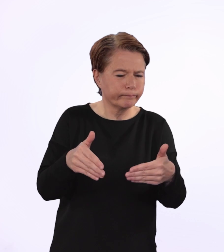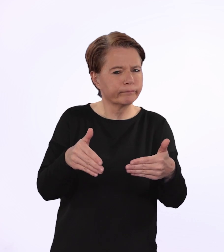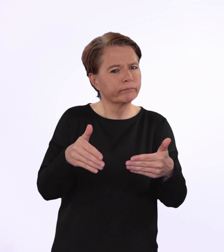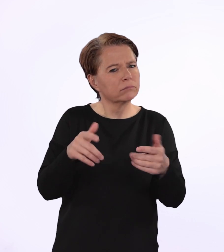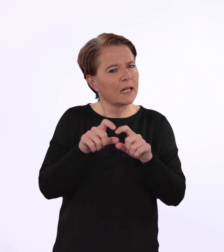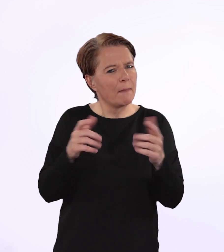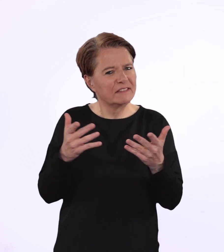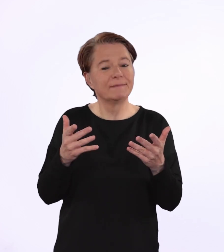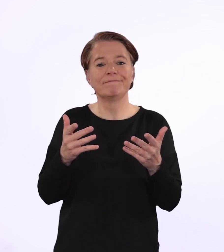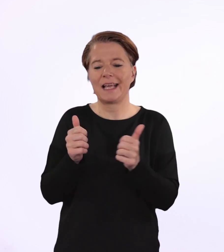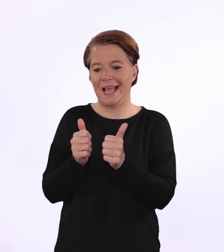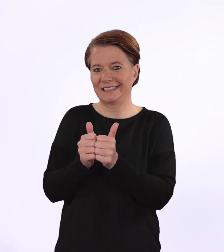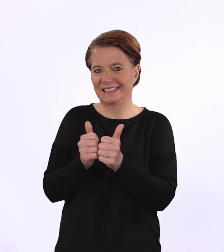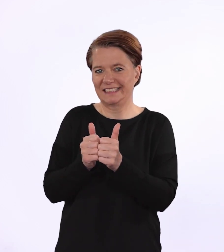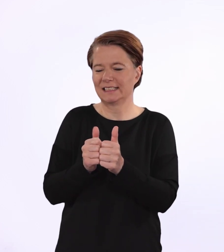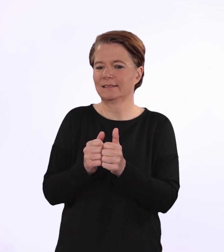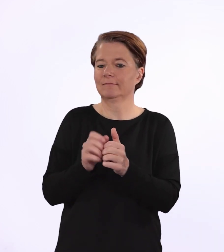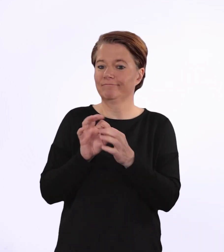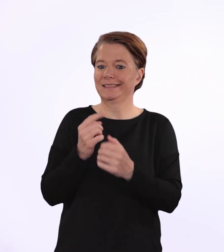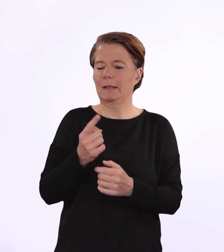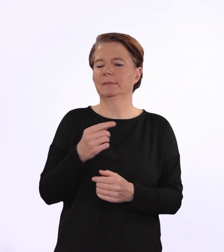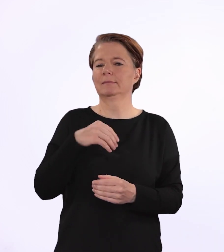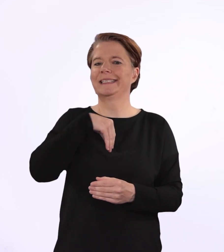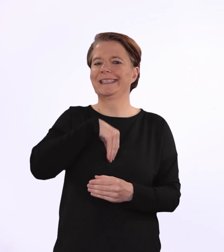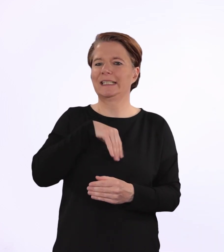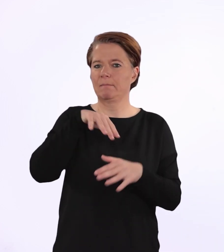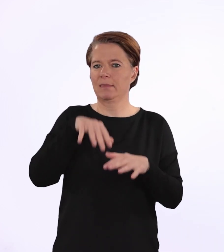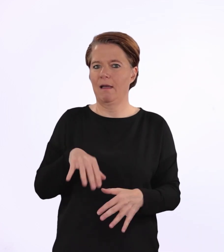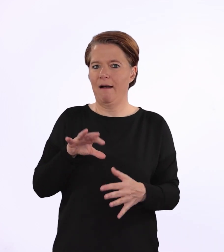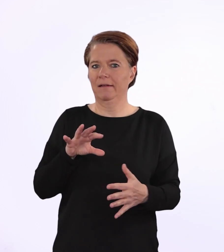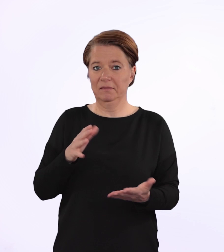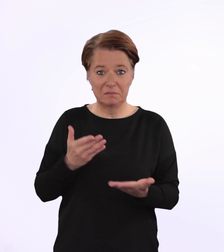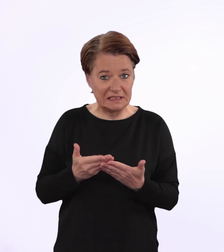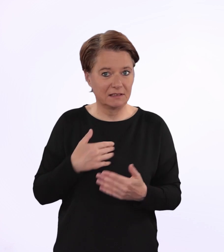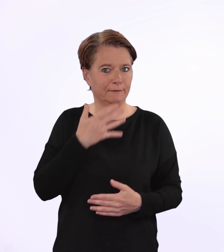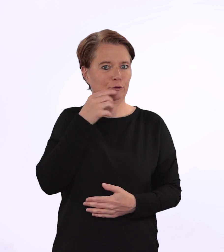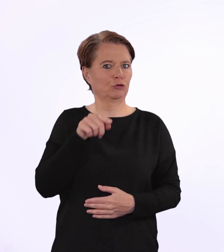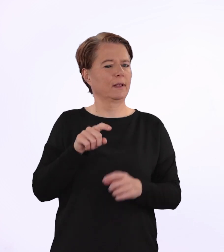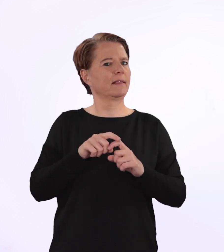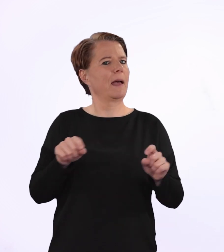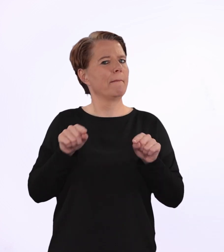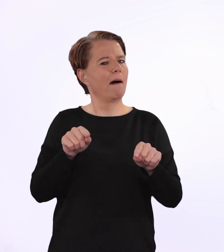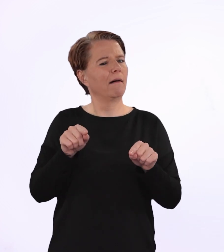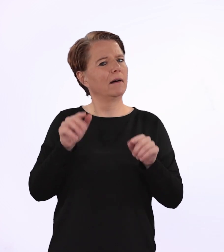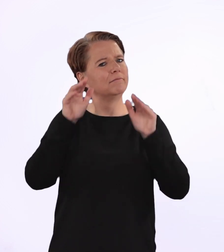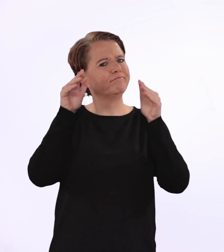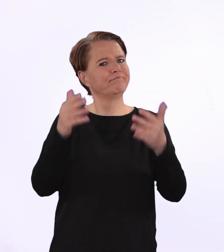die Intimität in Assistenz. Und natürlich wollte ich mich damit auch noch mal ...